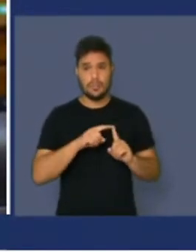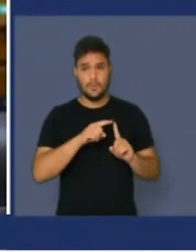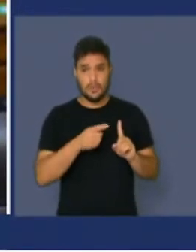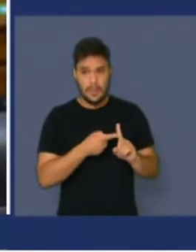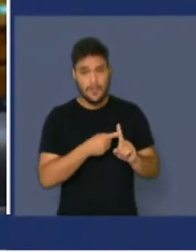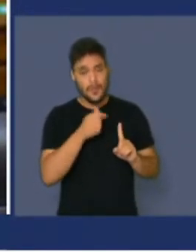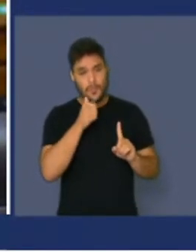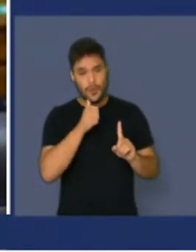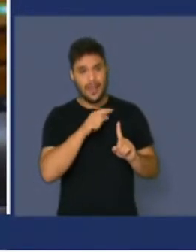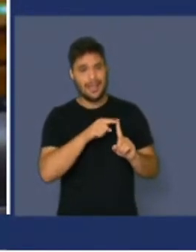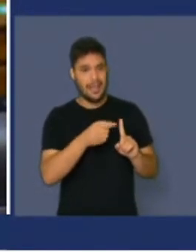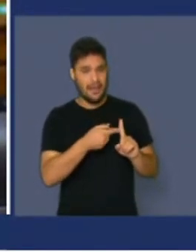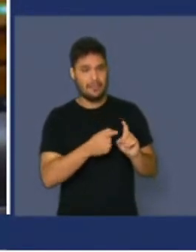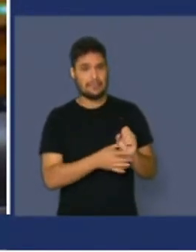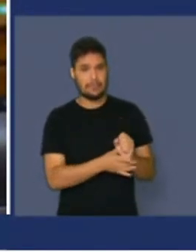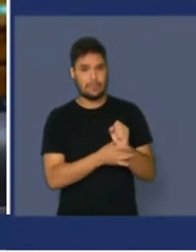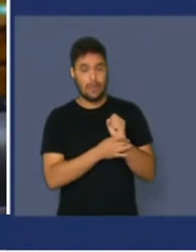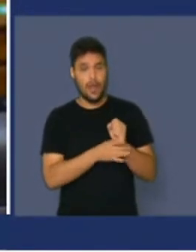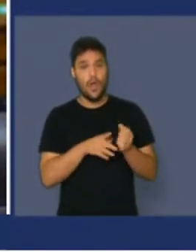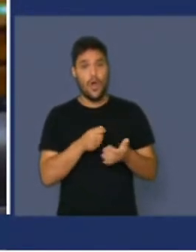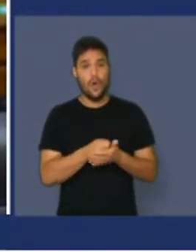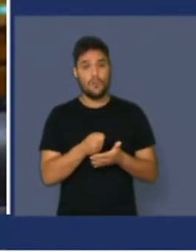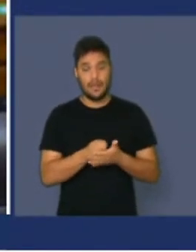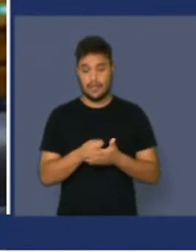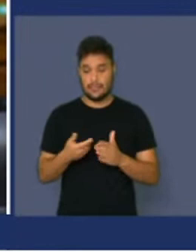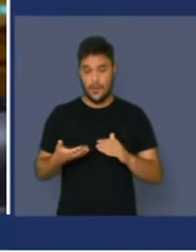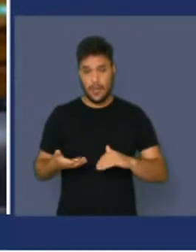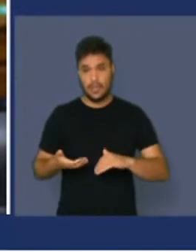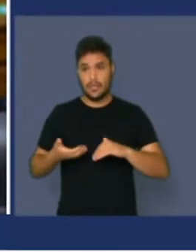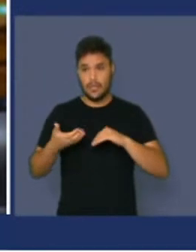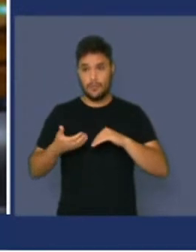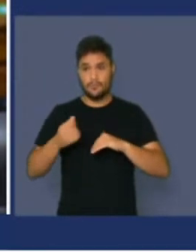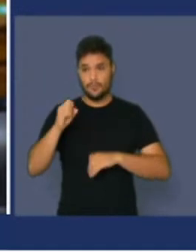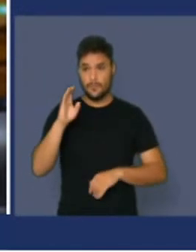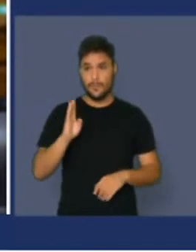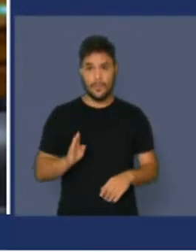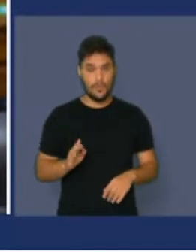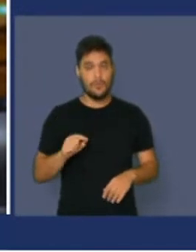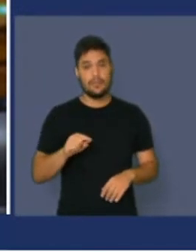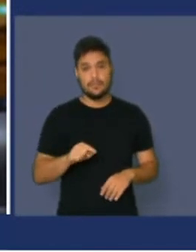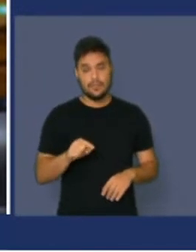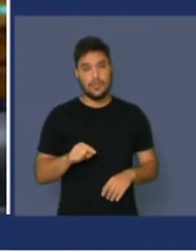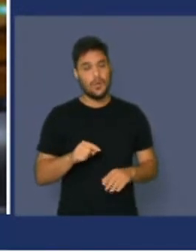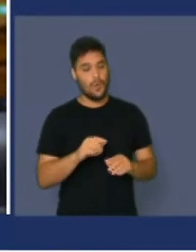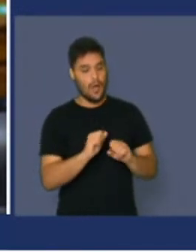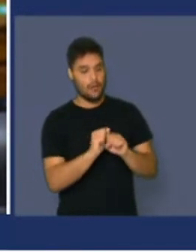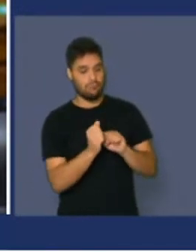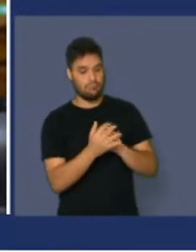PROTEGEMOS DA PANDEMIA AS GESTANTES, É OBRIGAÇÃO DO PARLAMENTO BRASILEIRO, A PANDEMIA JÁ ESTÁ NO QUASE NO FIM, E SABEMOS A DIFICULDADE